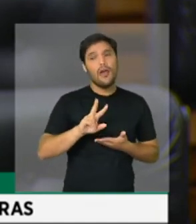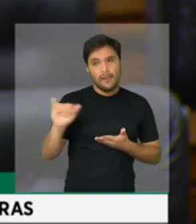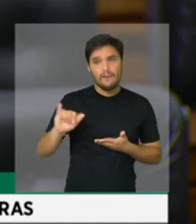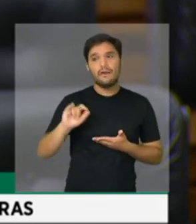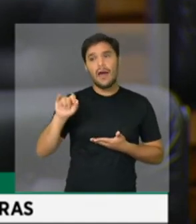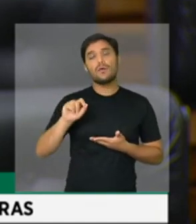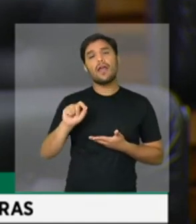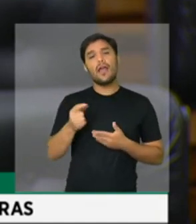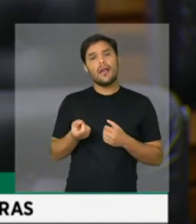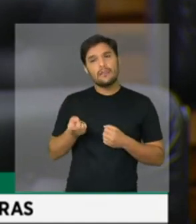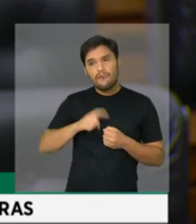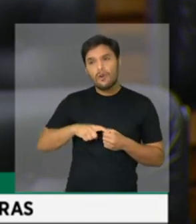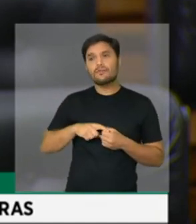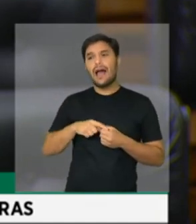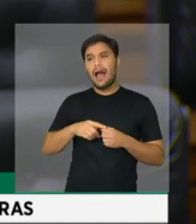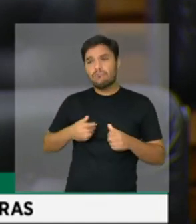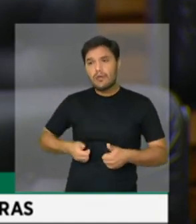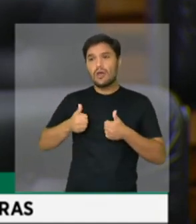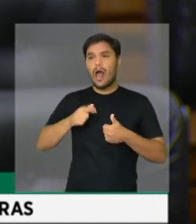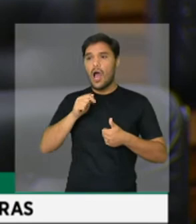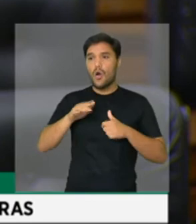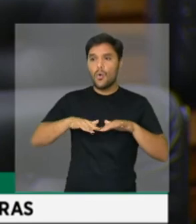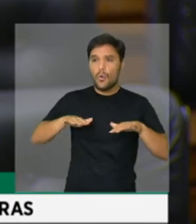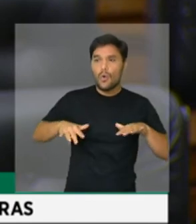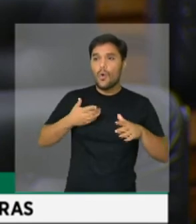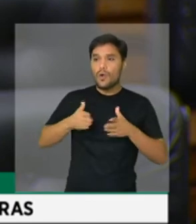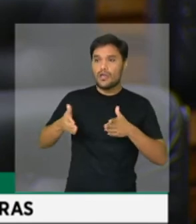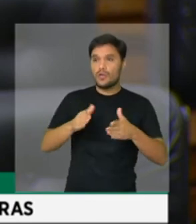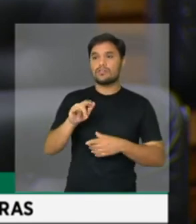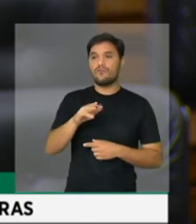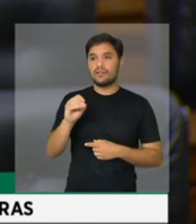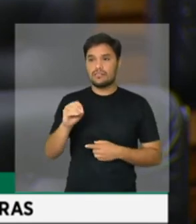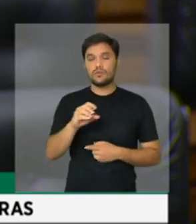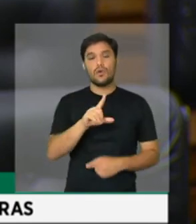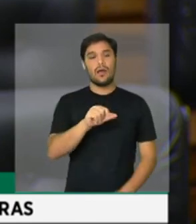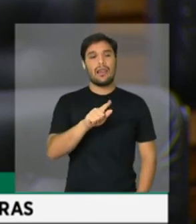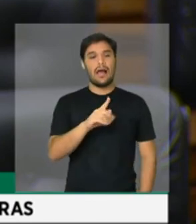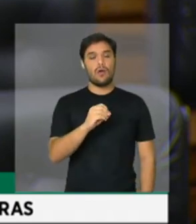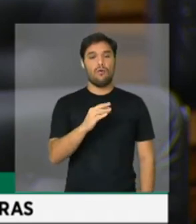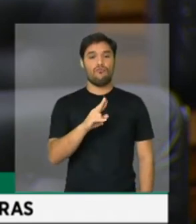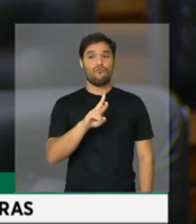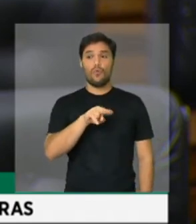VOTA SIM, PRESIDENTE. -- [PRESIDENTE]: COMO ORIENTA O PODEMOS? -- [DEPUTADO]: PODEMOS ORIENTA SIM, PRESIDENTE. ENTENDENDO A RELEVÂNCIA DO